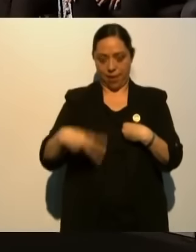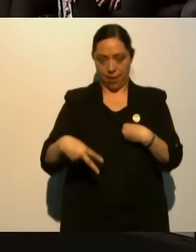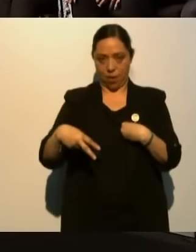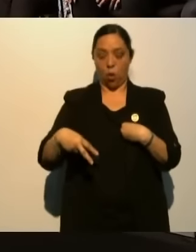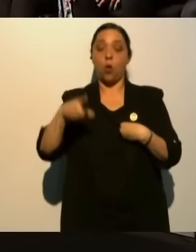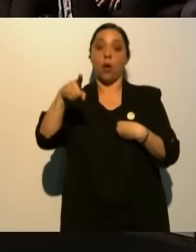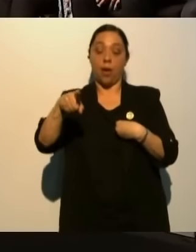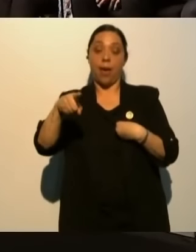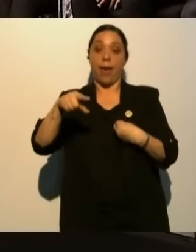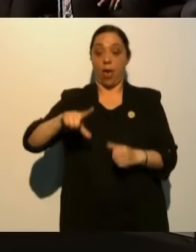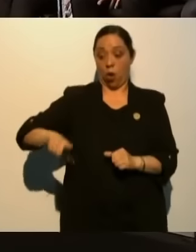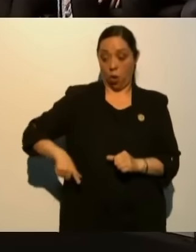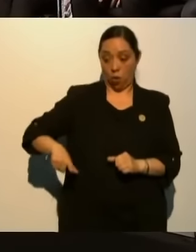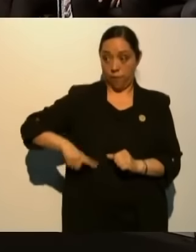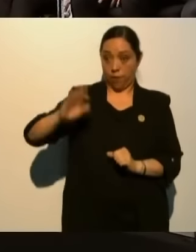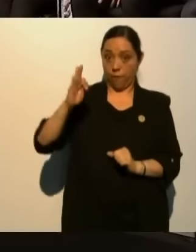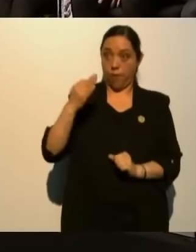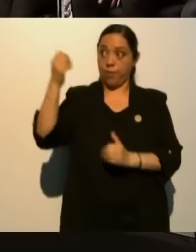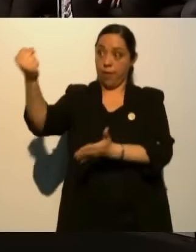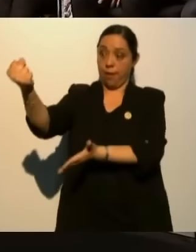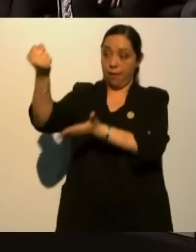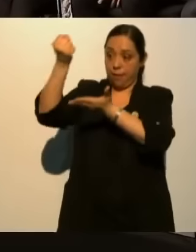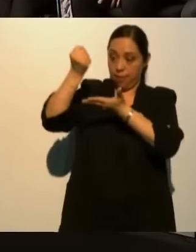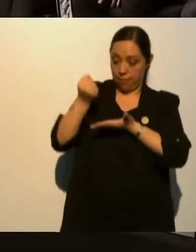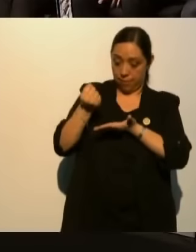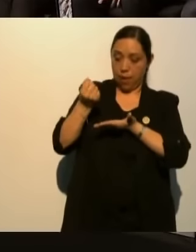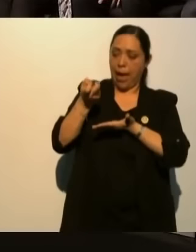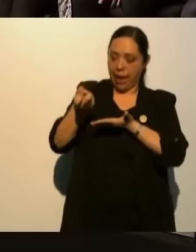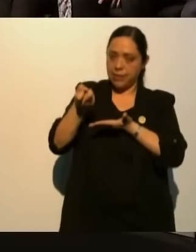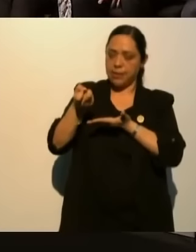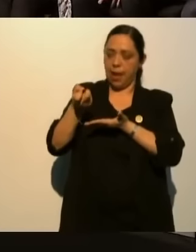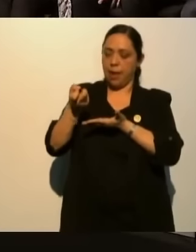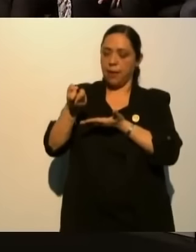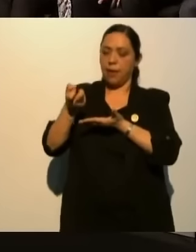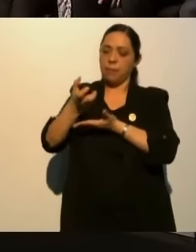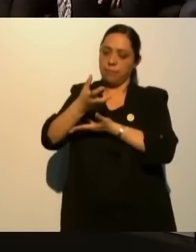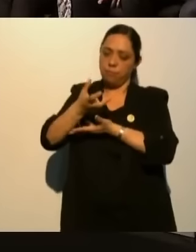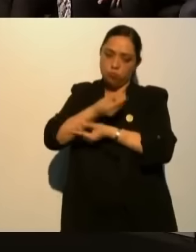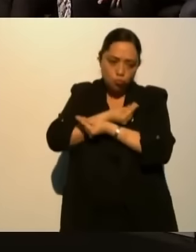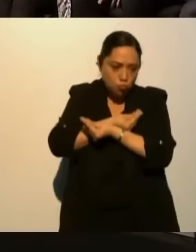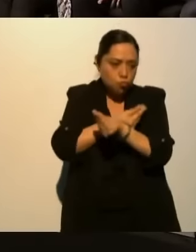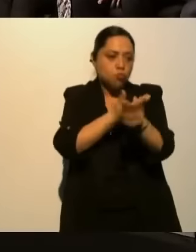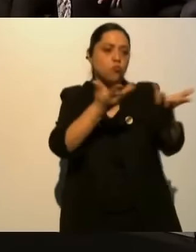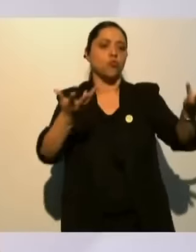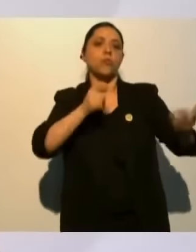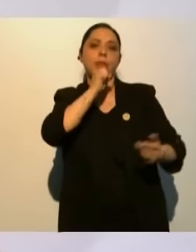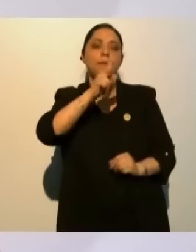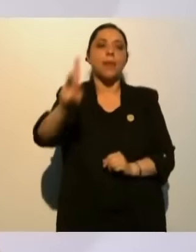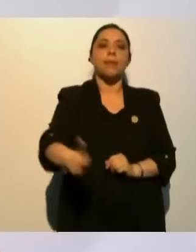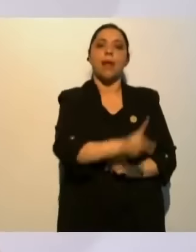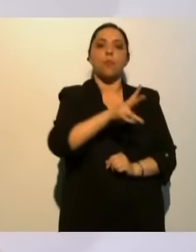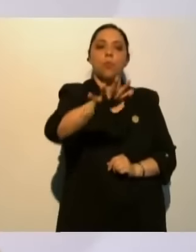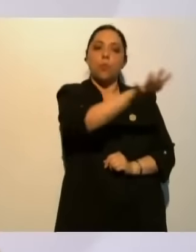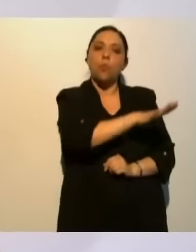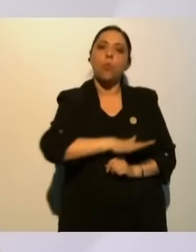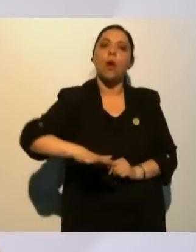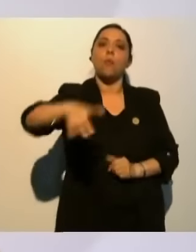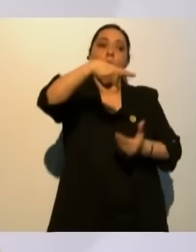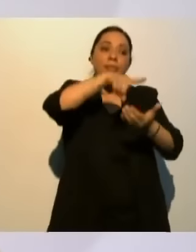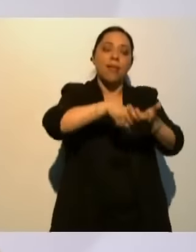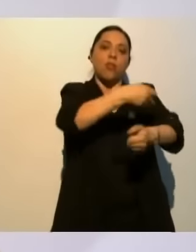Gobierno Federal se regresa al pueblo de México a cada una de las familias que vive en nuestro